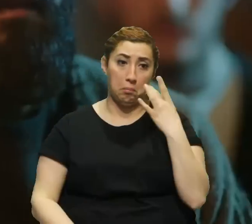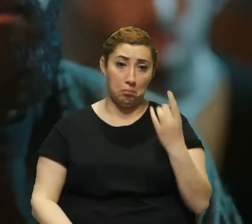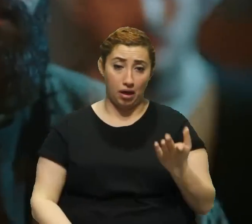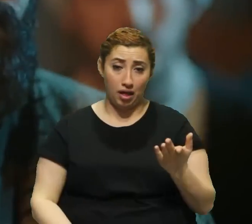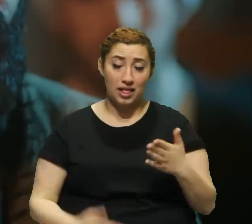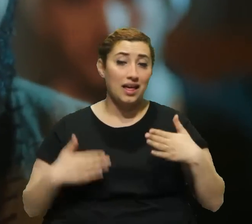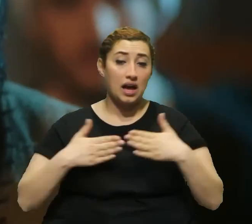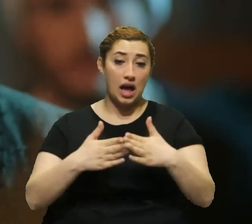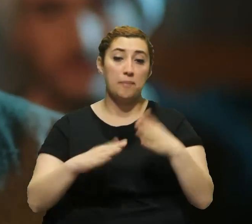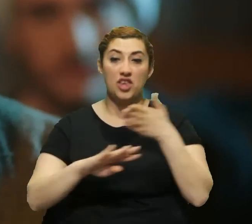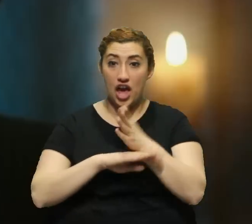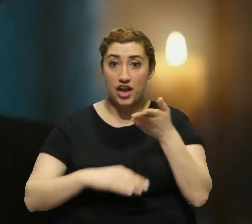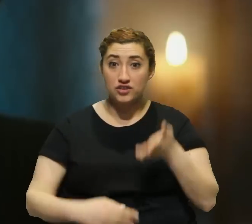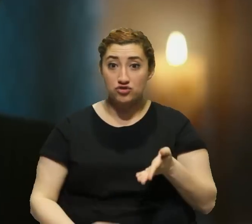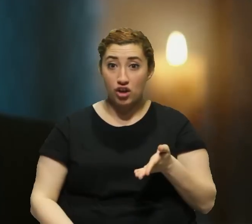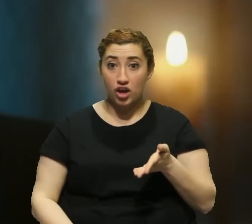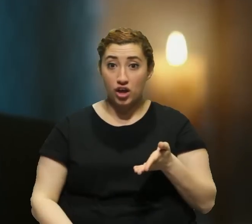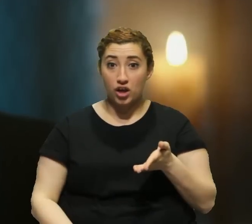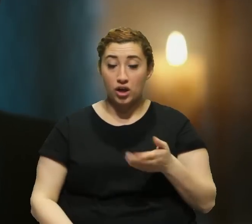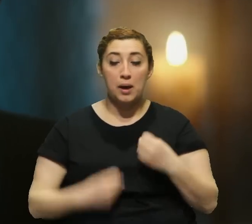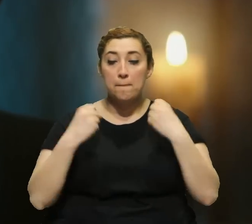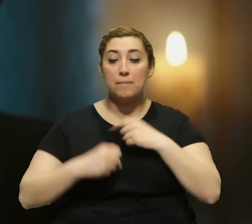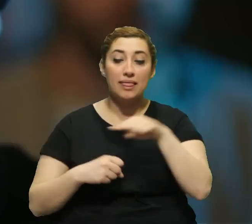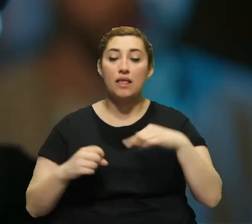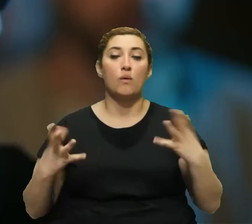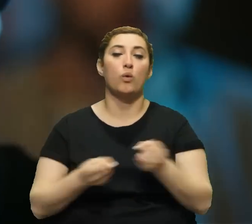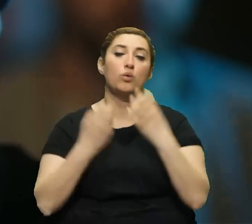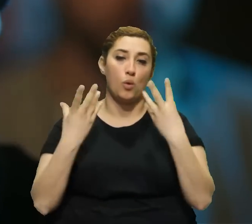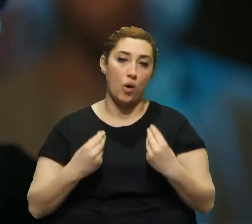Gemi hakikat, binen kurtulur.